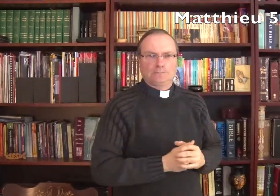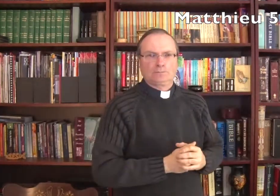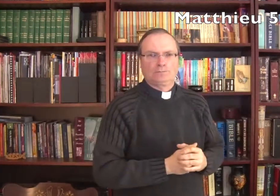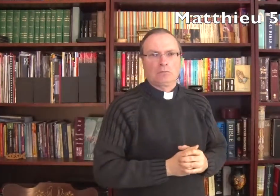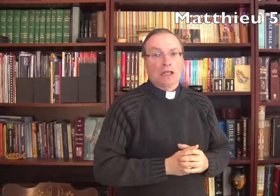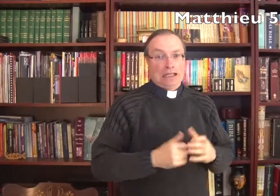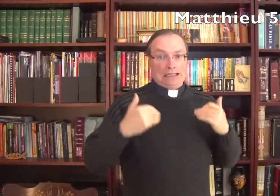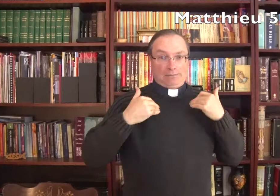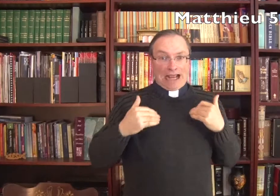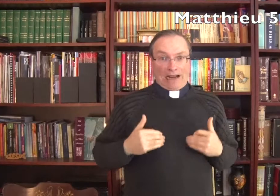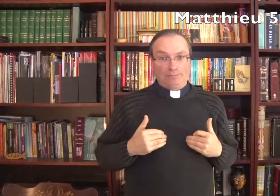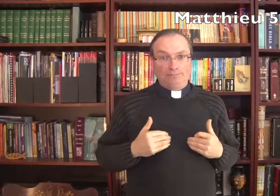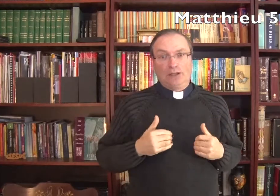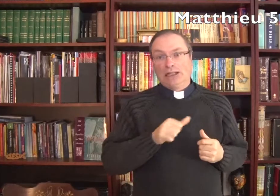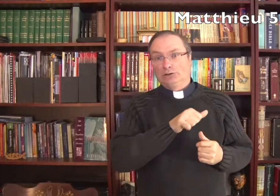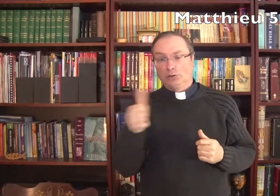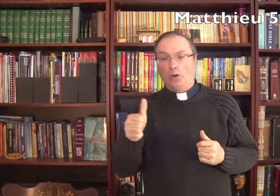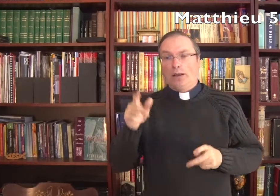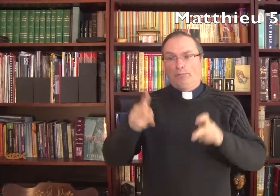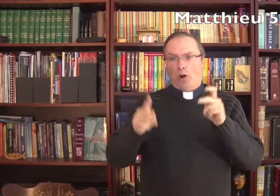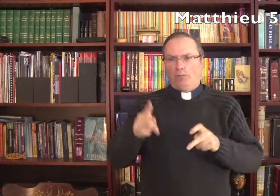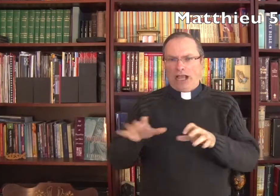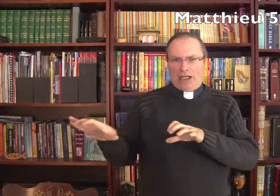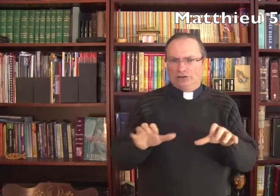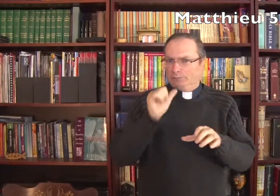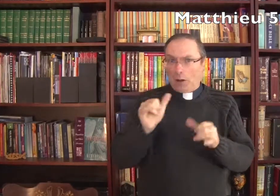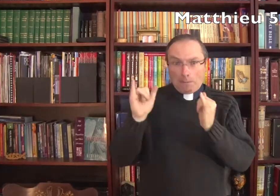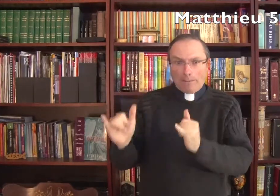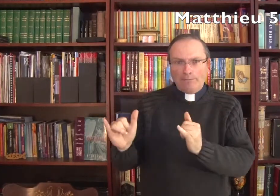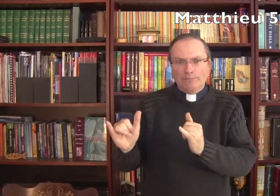Les membres des autres peuples n’agissent-ils pas de même?